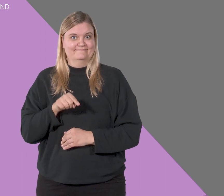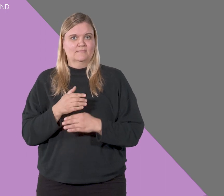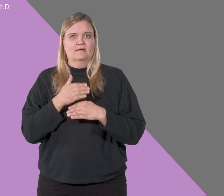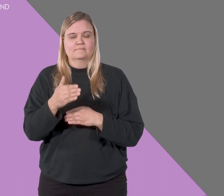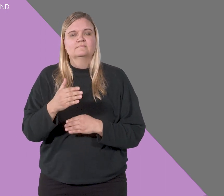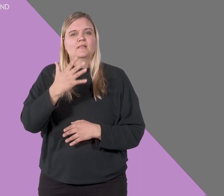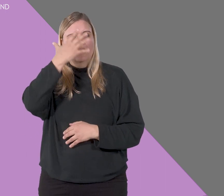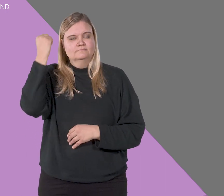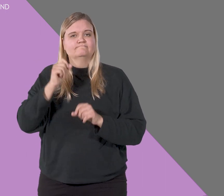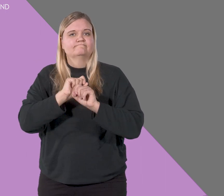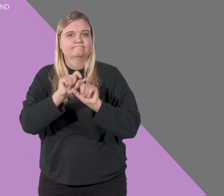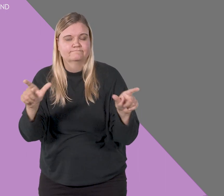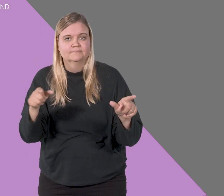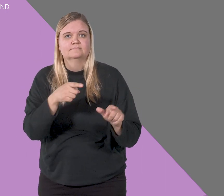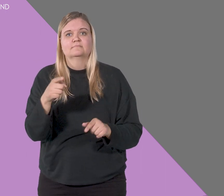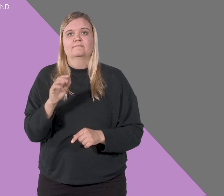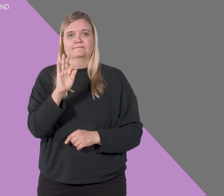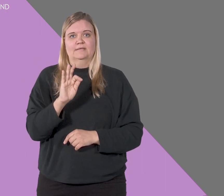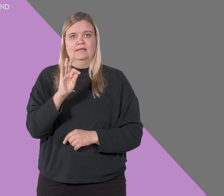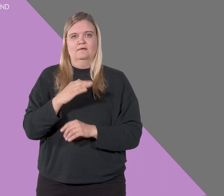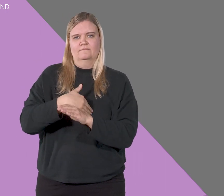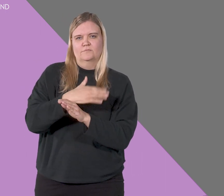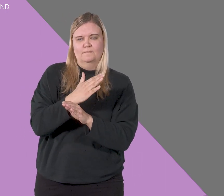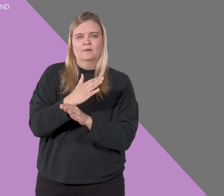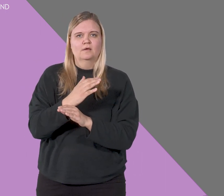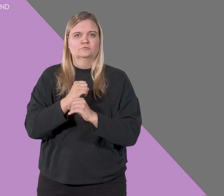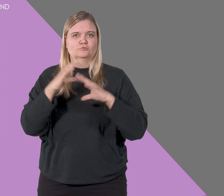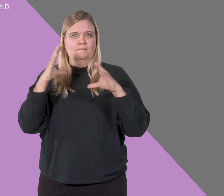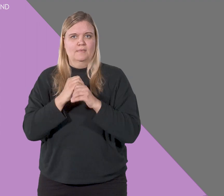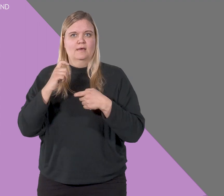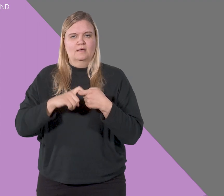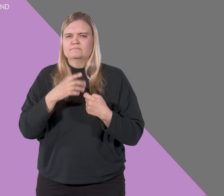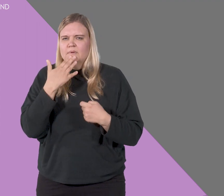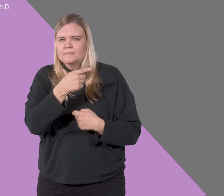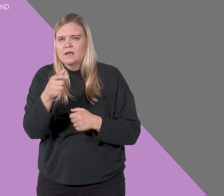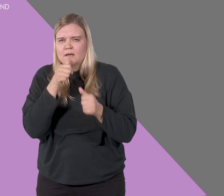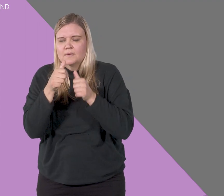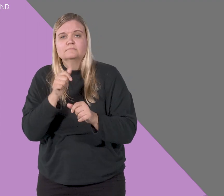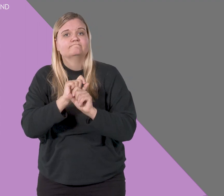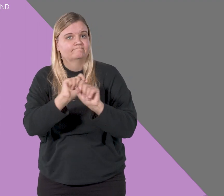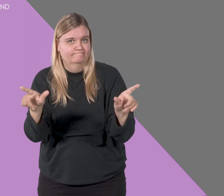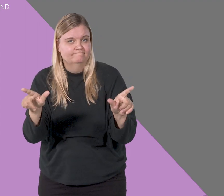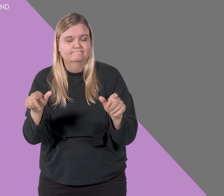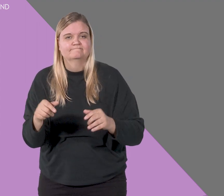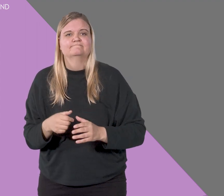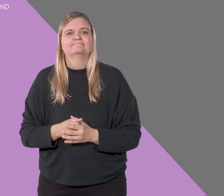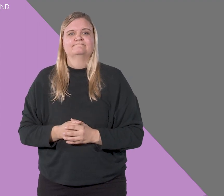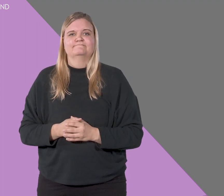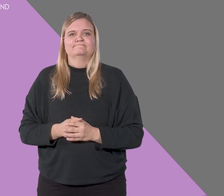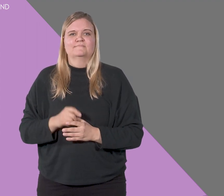Aliisa skickar på fredag förmiddag till alla som har registrerat sig en zoomlänk, - från vilken man kommer åt evenemanget.